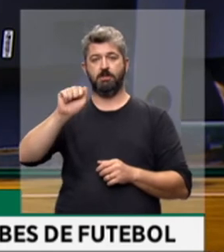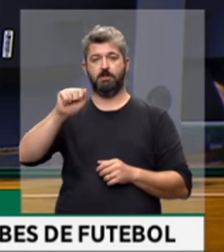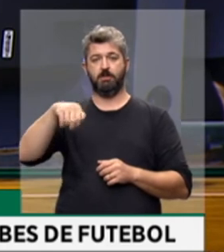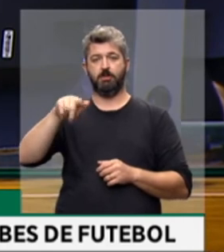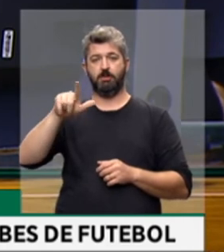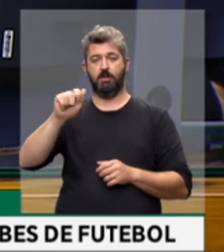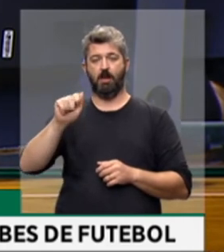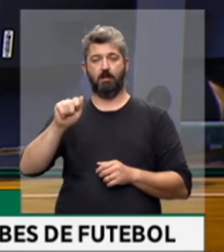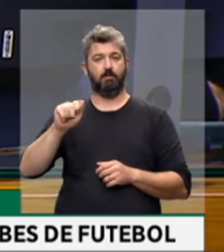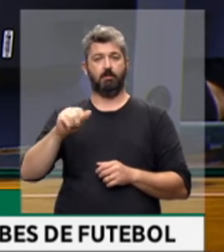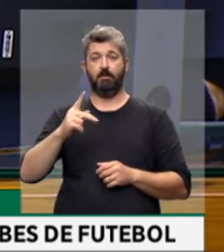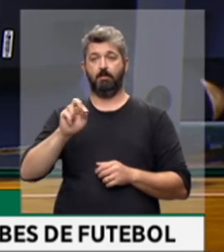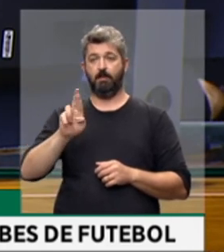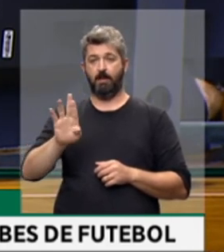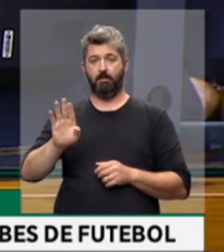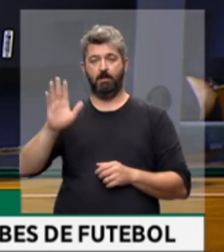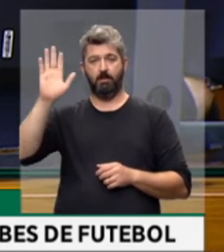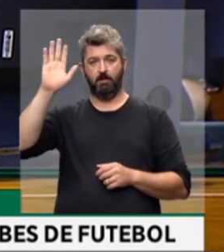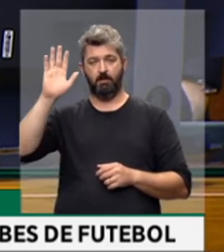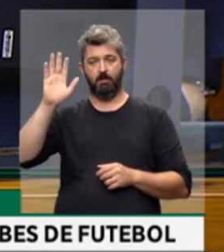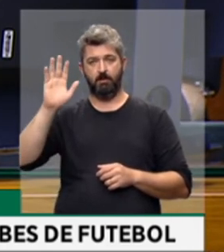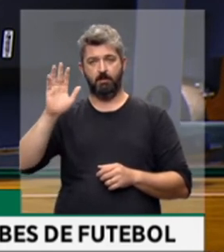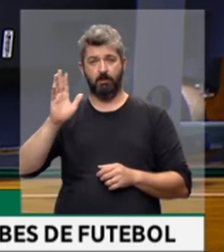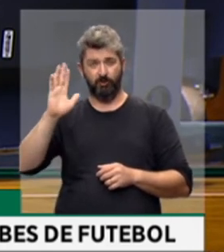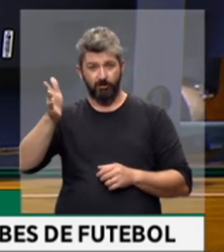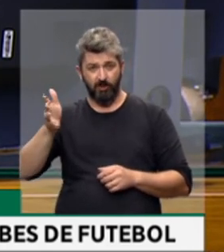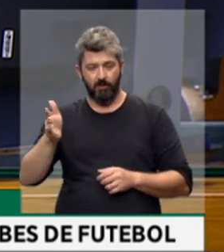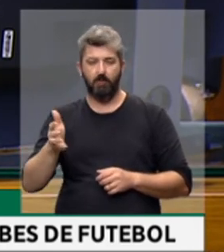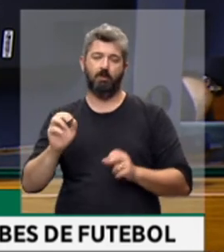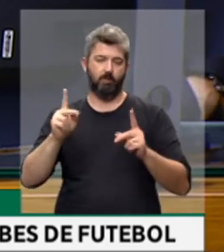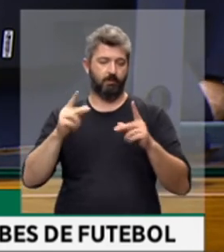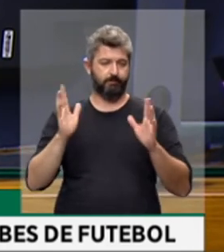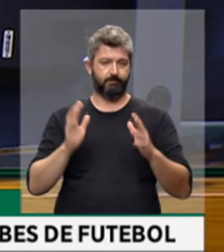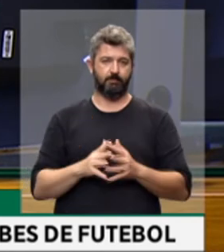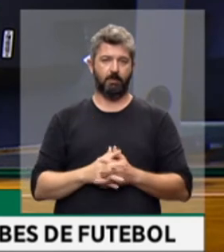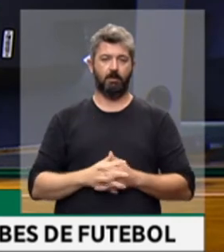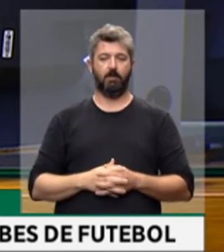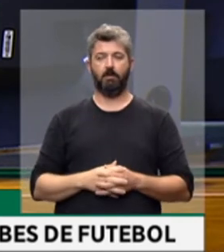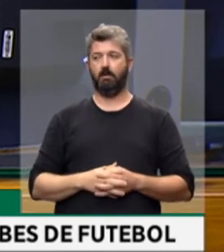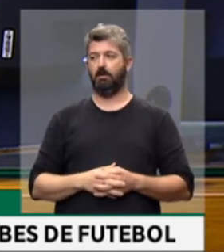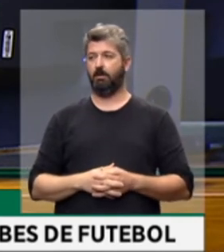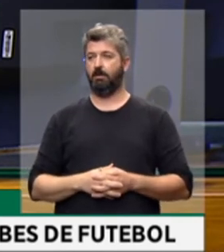OBRIGADO DEPUTADO FRED COSTA. -- [DEPUTADO]: SENHOR PRESIDENTE, PSDB ENCAMINHA NÃ O. [PRESIDENTE]: